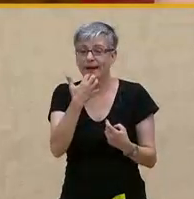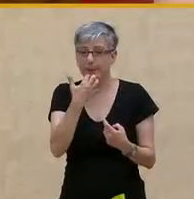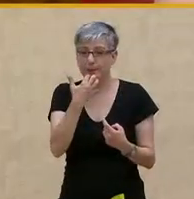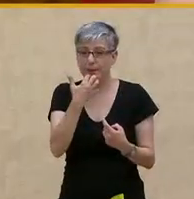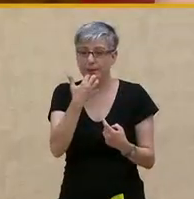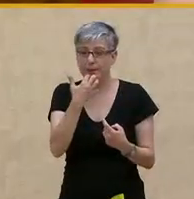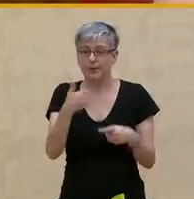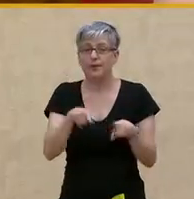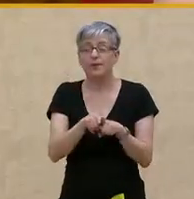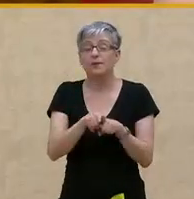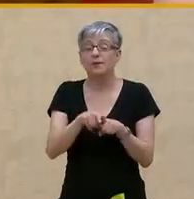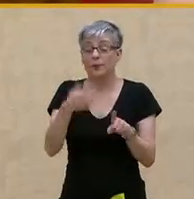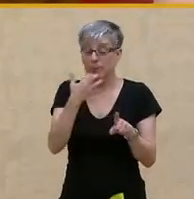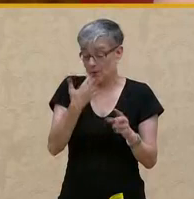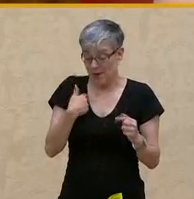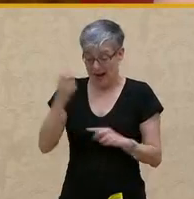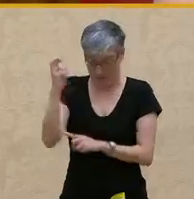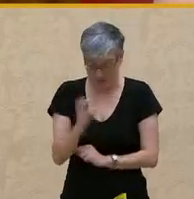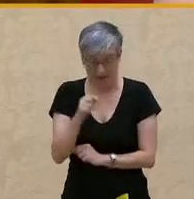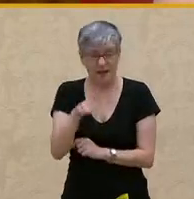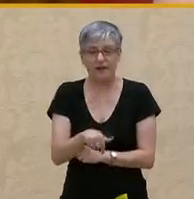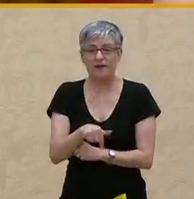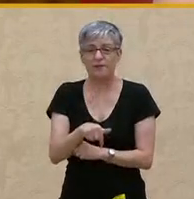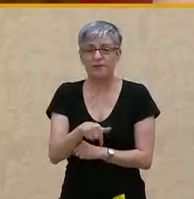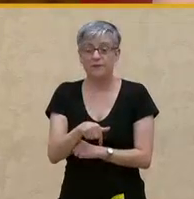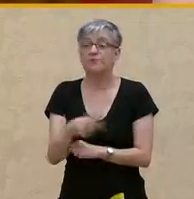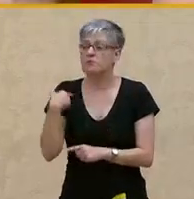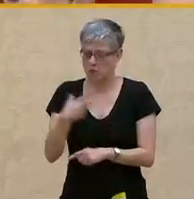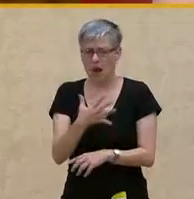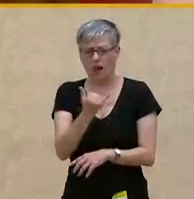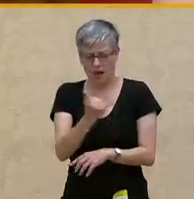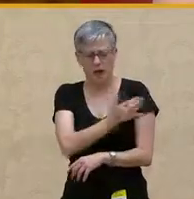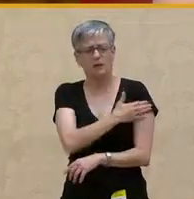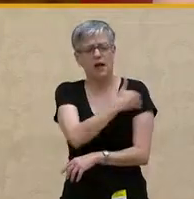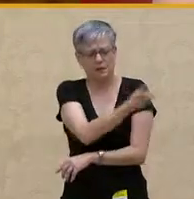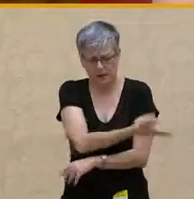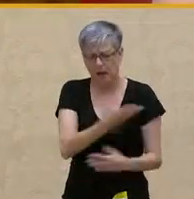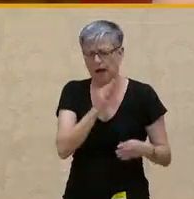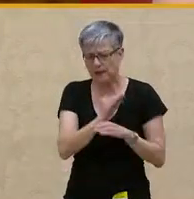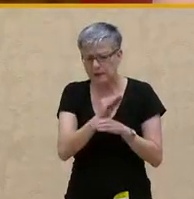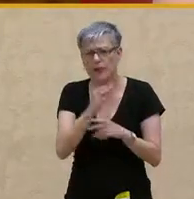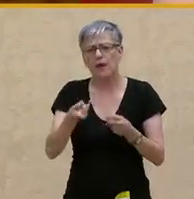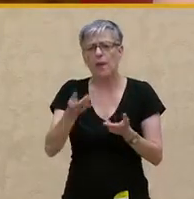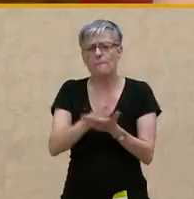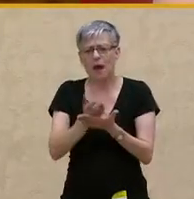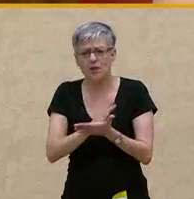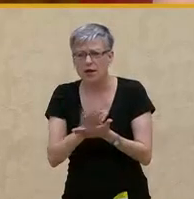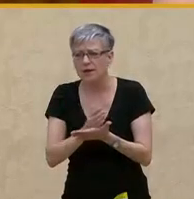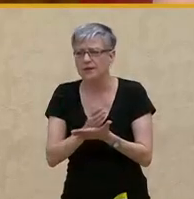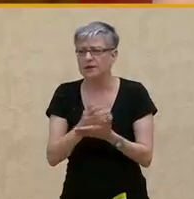para poder estar aquí hemos tenido esa asistencia, tenemos mediación, tenemos toda esa gente que nos